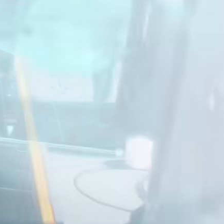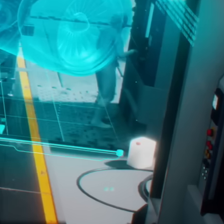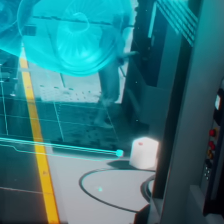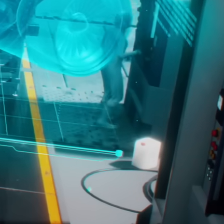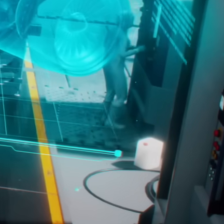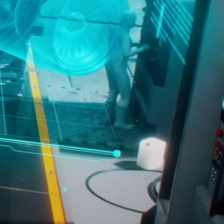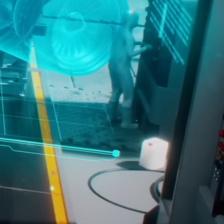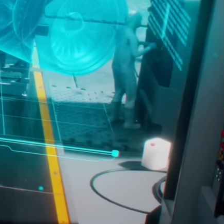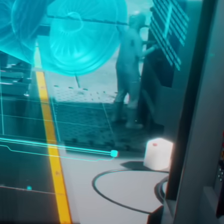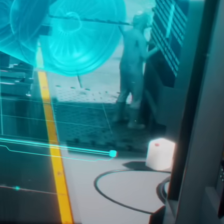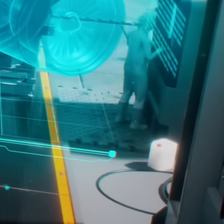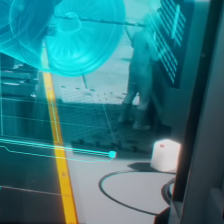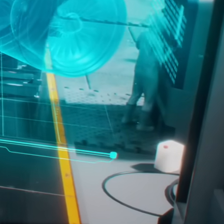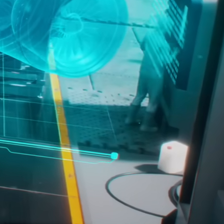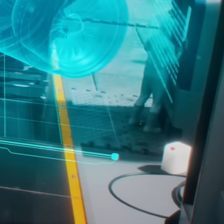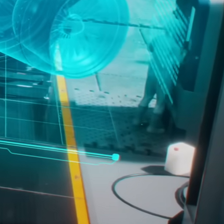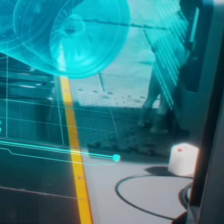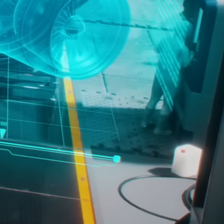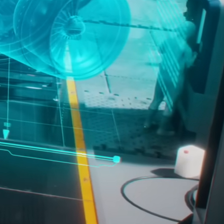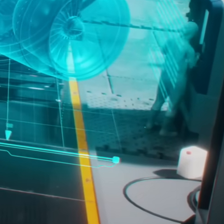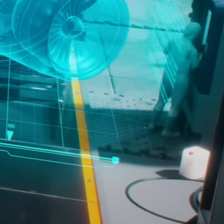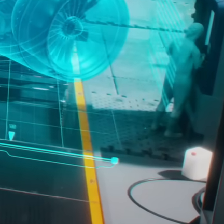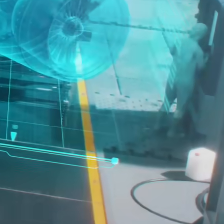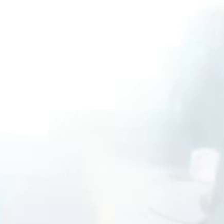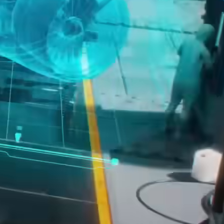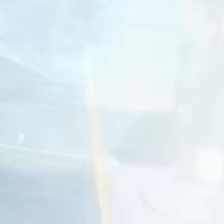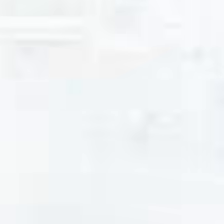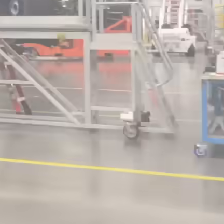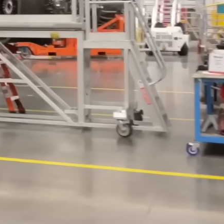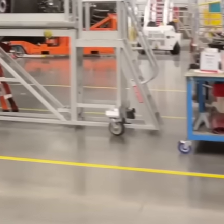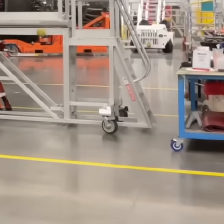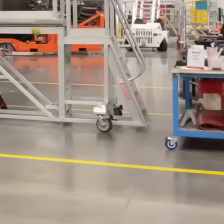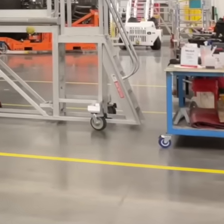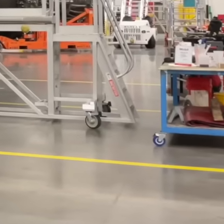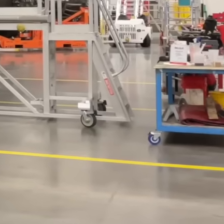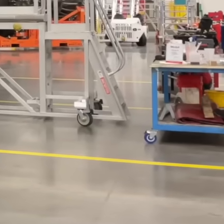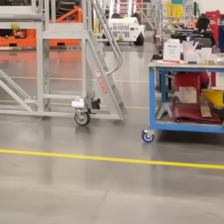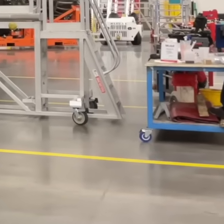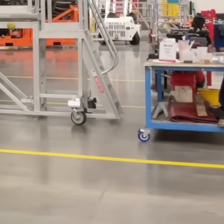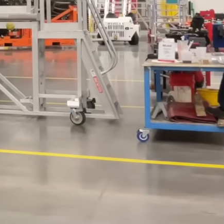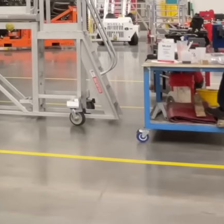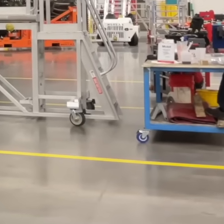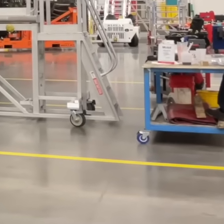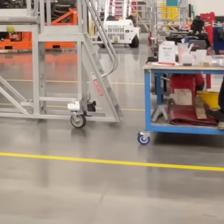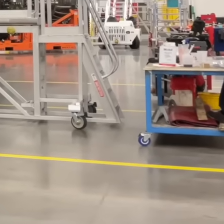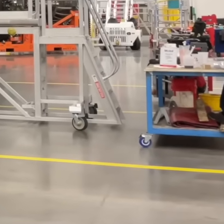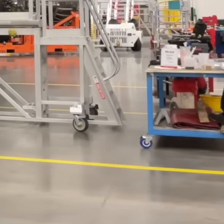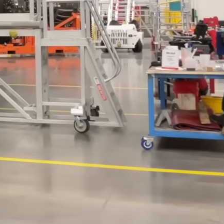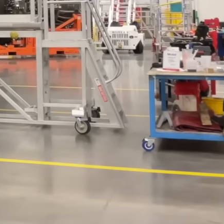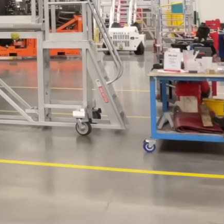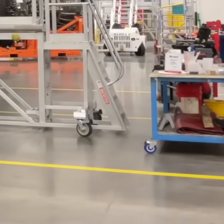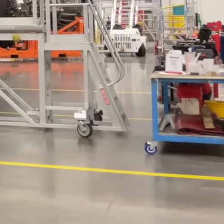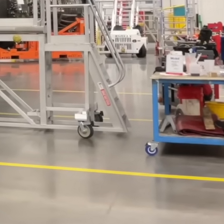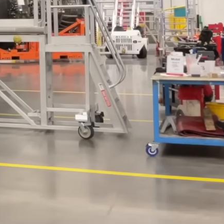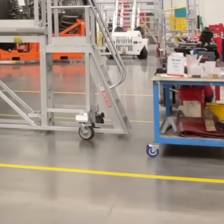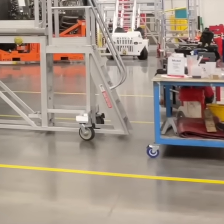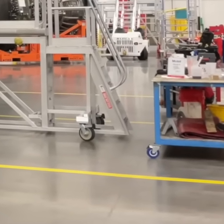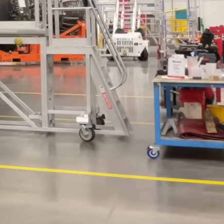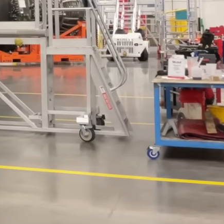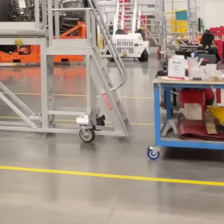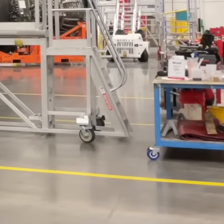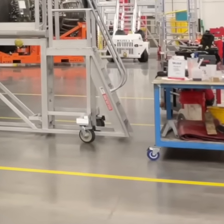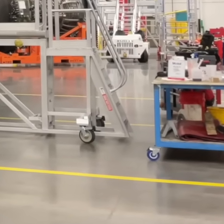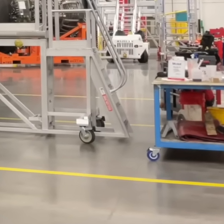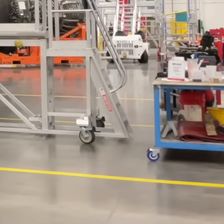trata de 20 aeronaves E195E2 y E190 E2 que serán operadas por Mexicana de Aviación, la aerolínea